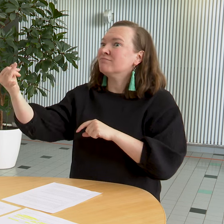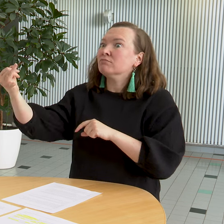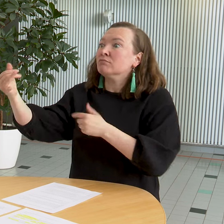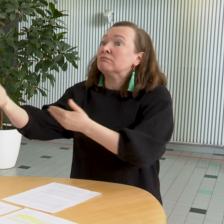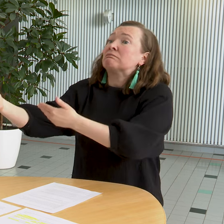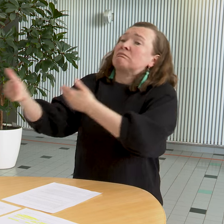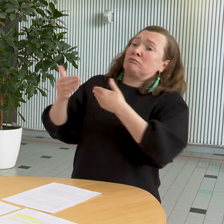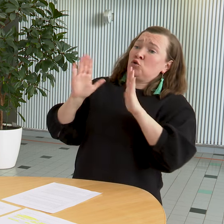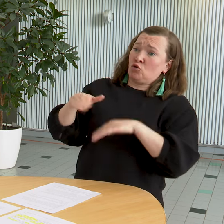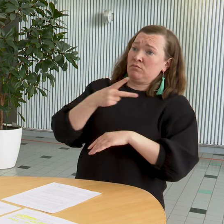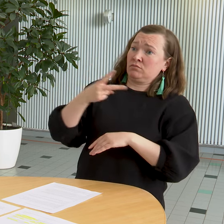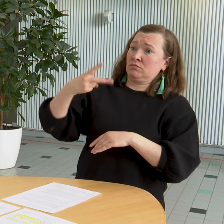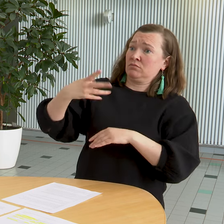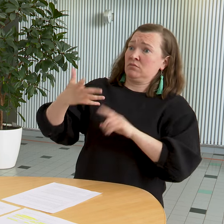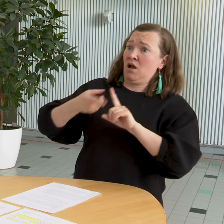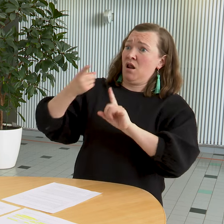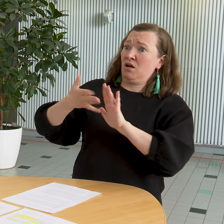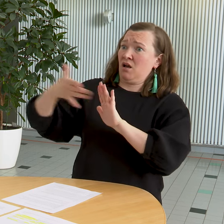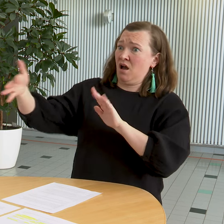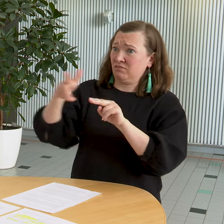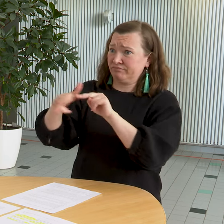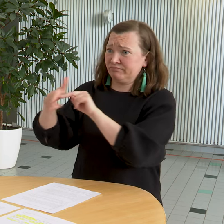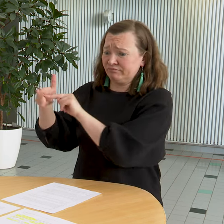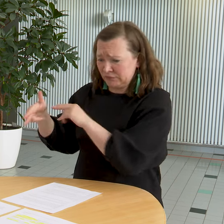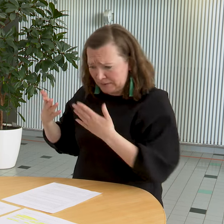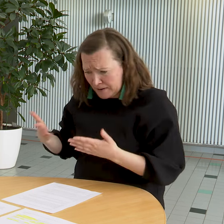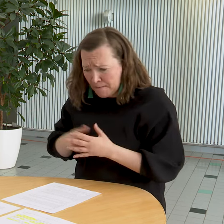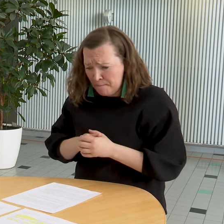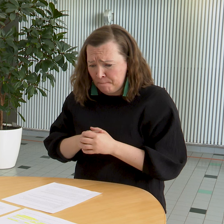ja aikaistui toteutettavaksi porrastettuna vuodesta 2025 alkaen.